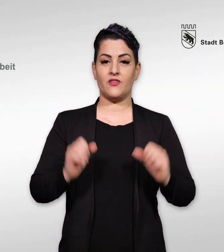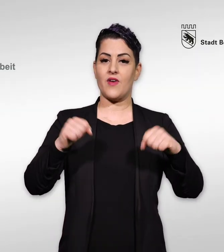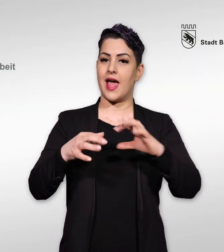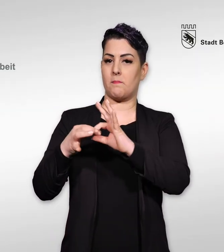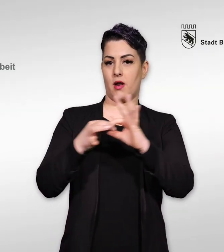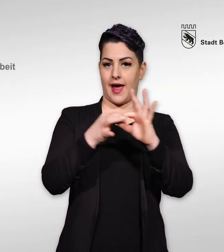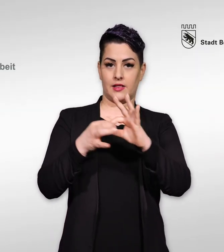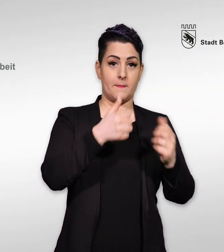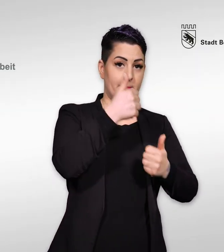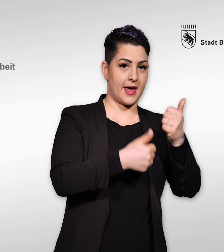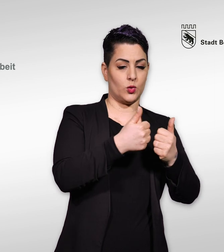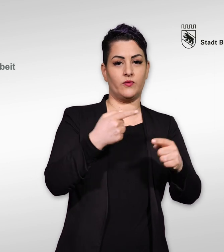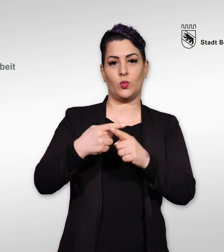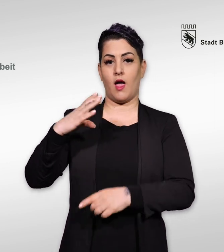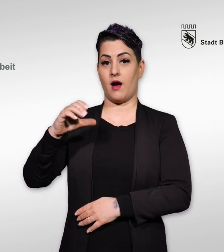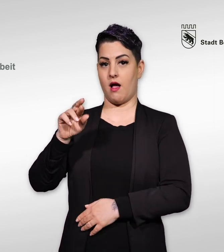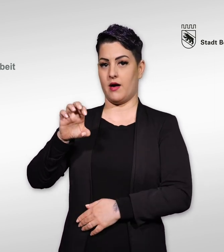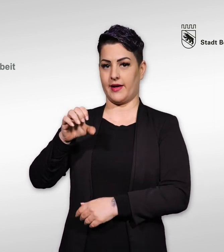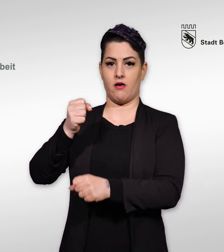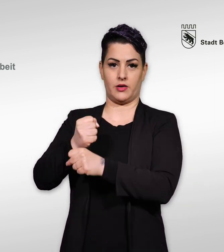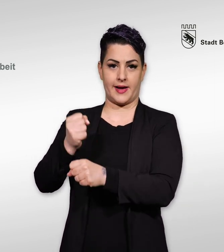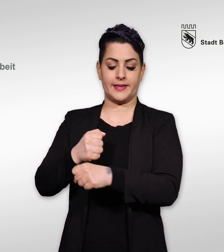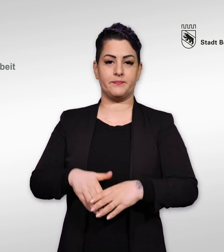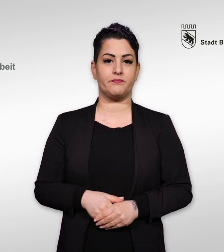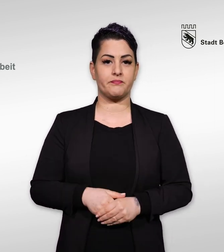Vereinbarkeit Beruf und Care-Arbeit